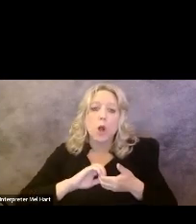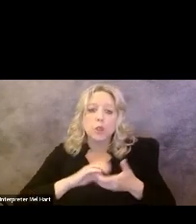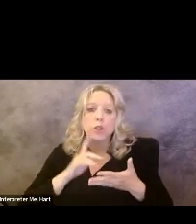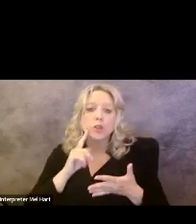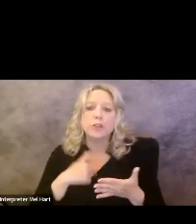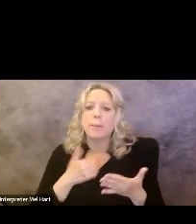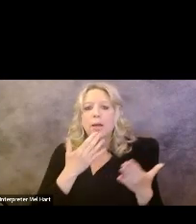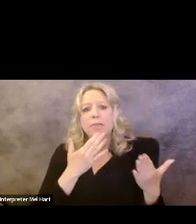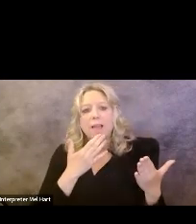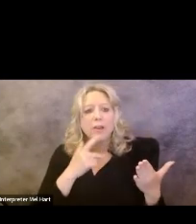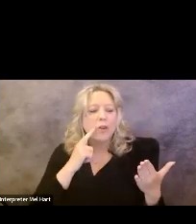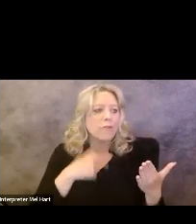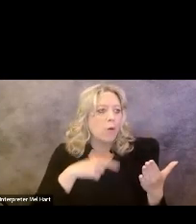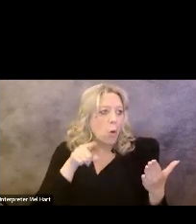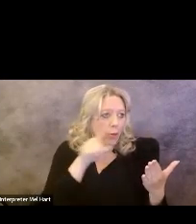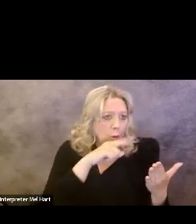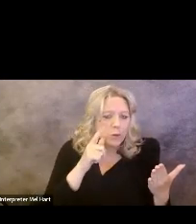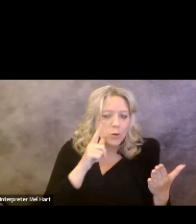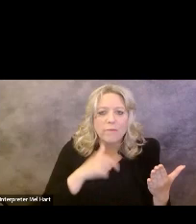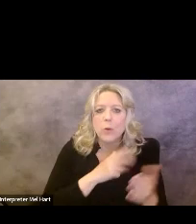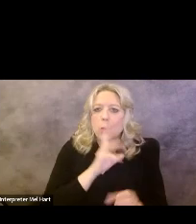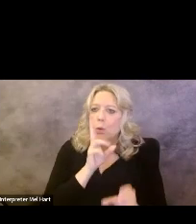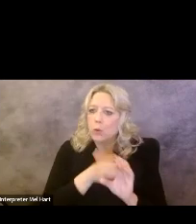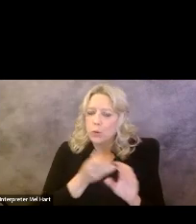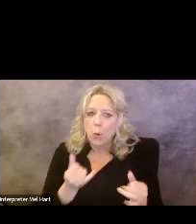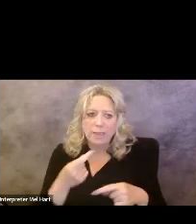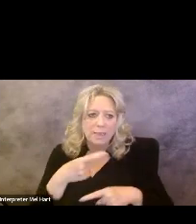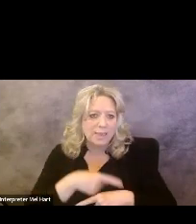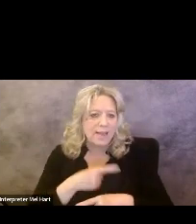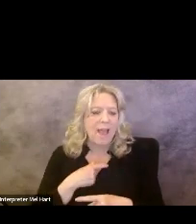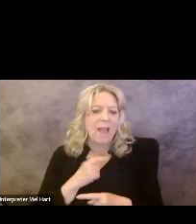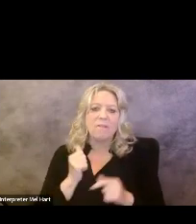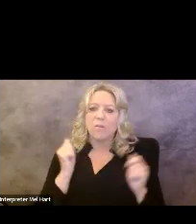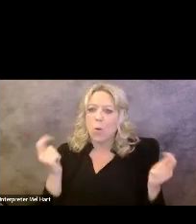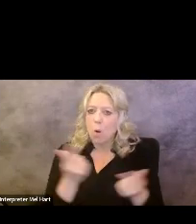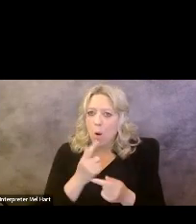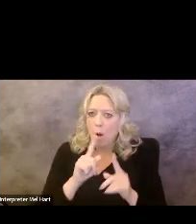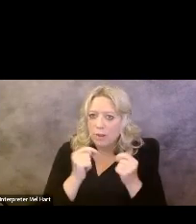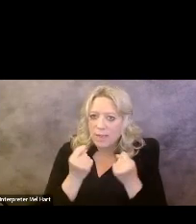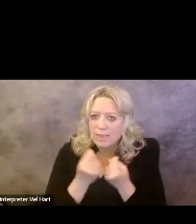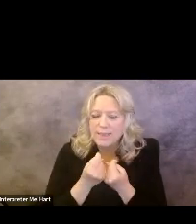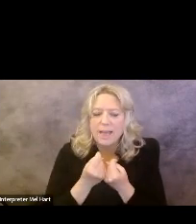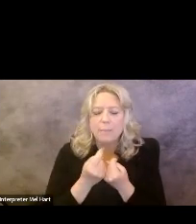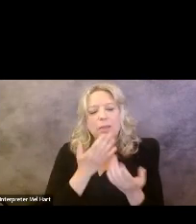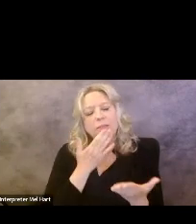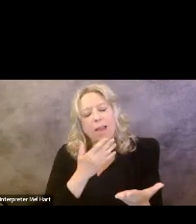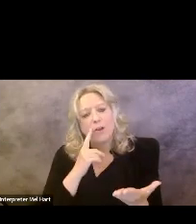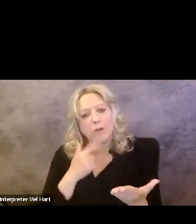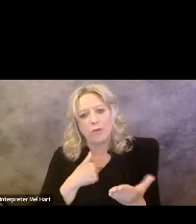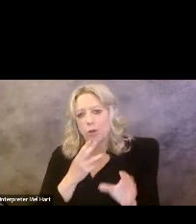bienvenida y a todo nuestro equipo en nombre de todos les agradecemos por unirse a nosotros hoy y esperamos